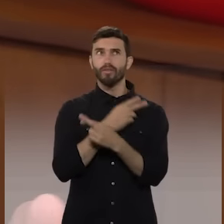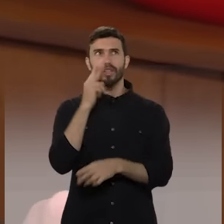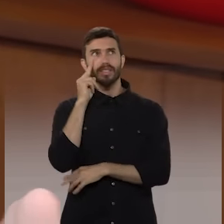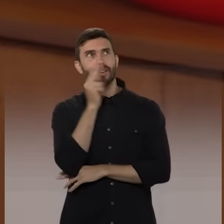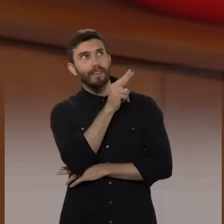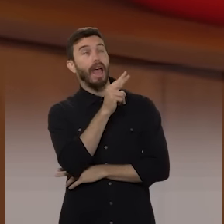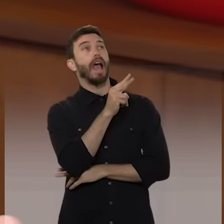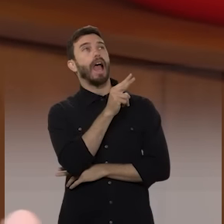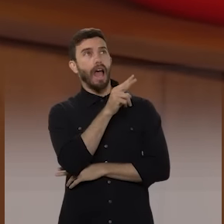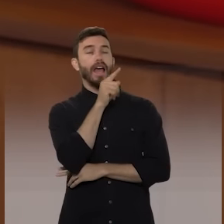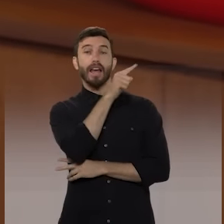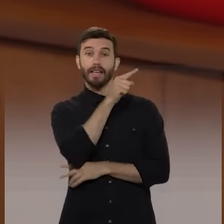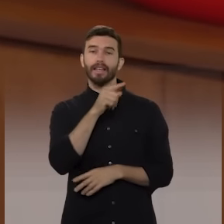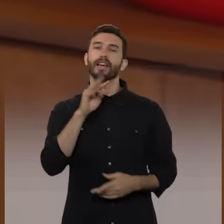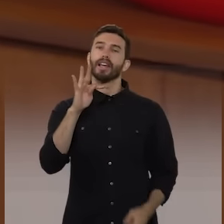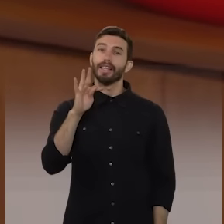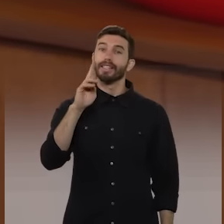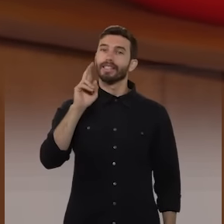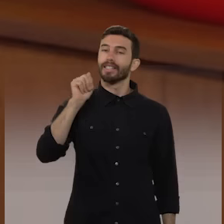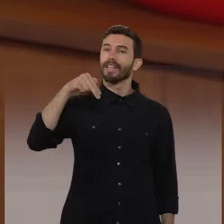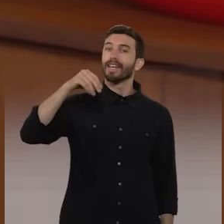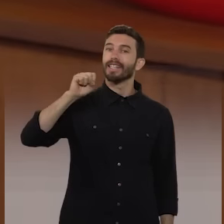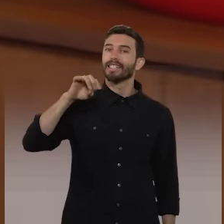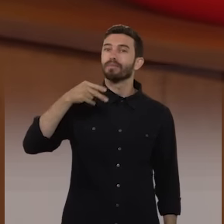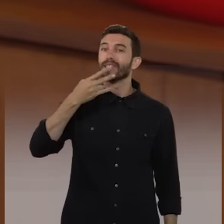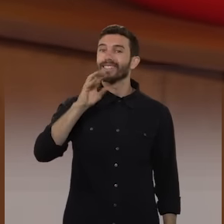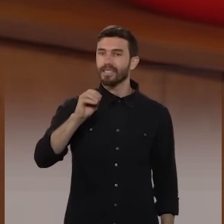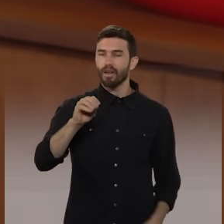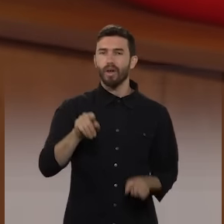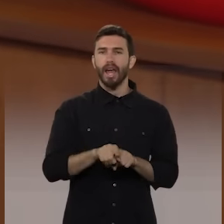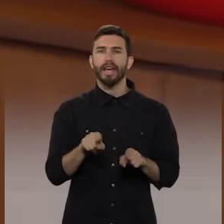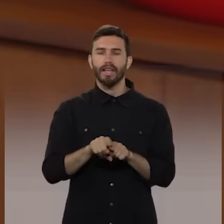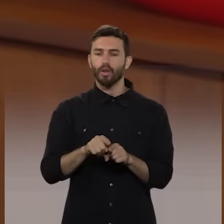de transmissão. Então, quando a gente cruza o Brasil, se a gente cruzar o Brasil de carro nós